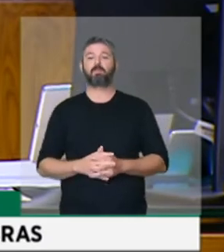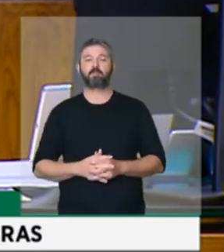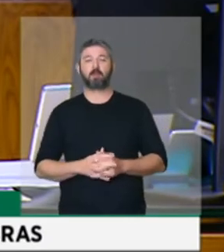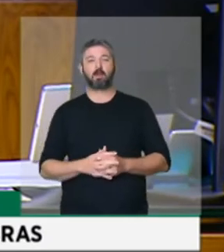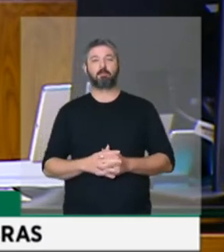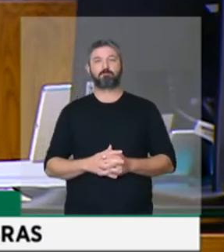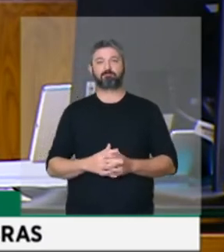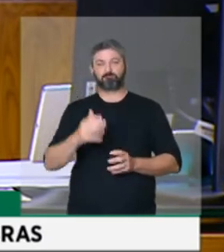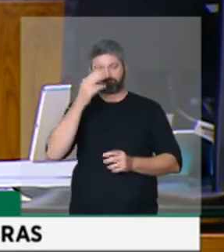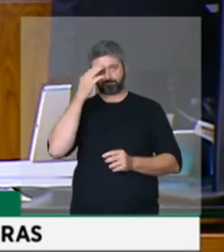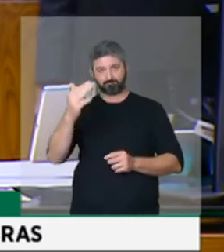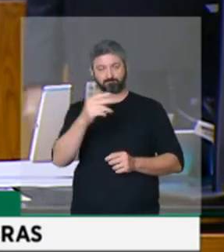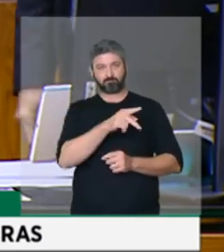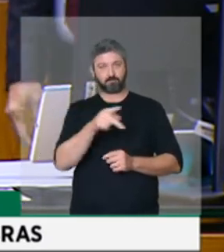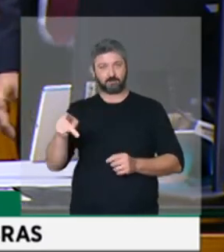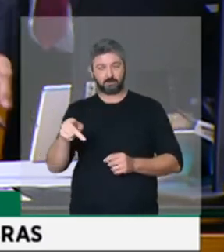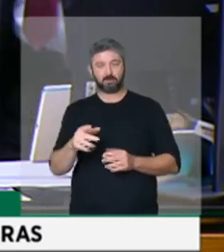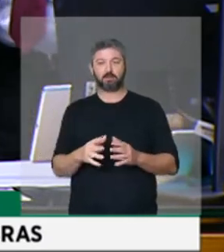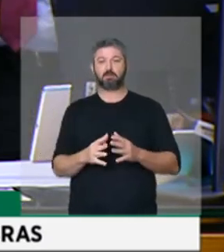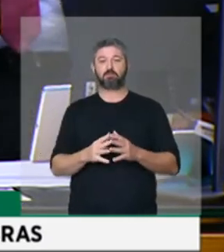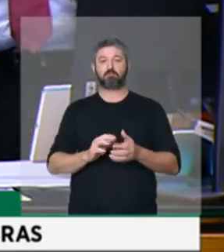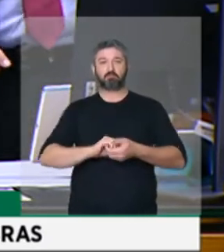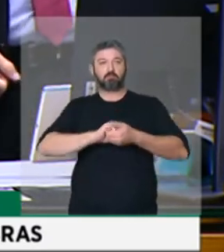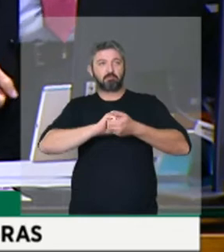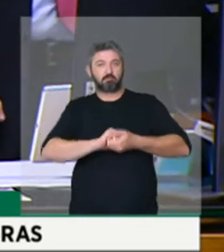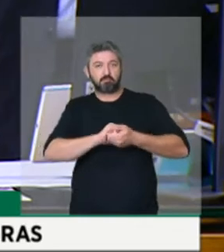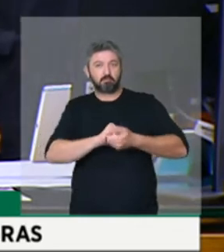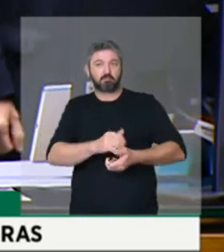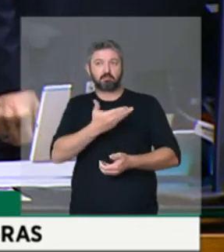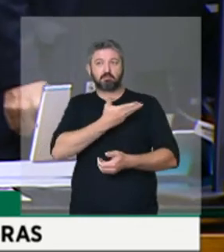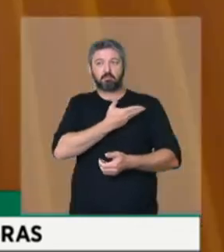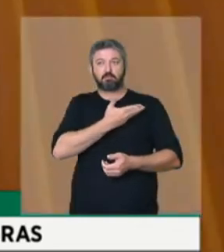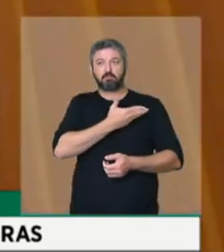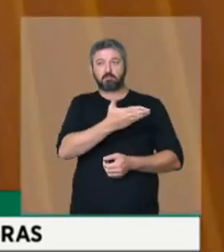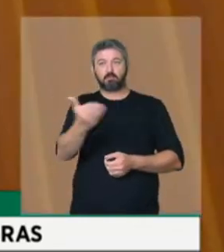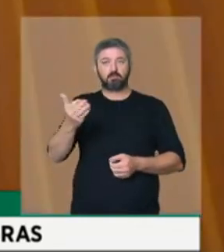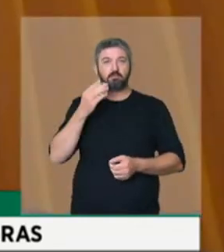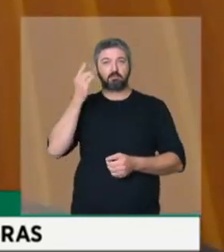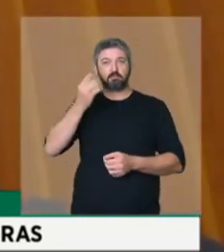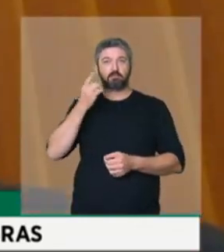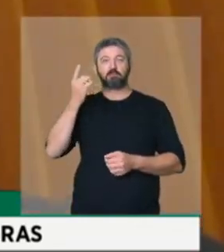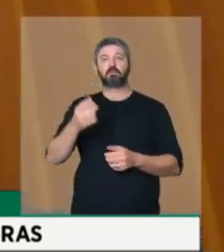O DEPUTADO JÚLIO DELGADO. -- [PRESIDENTE]: DEPUTADO JÚLIO DELGADO. PARA ENCAMINHAR CONTRA... O REQUERIMENTO DO DEPUTADO